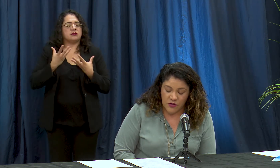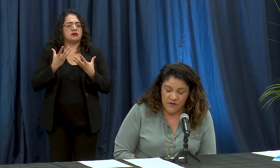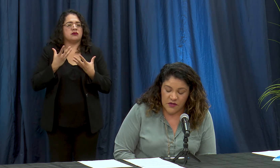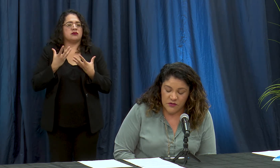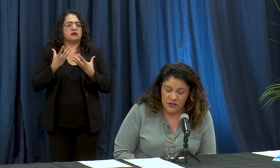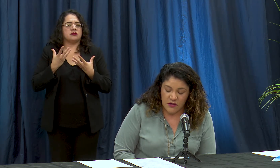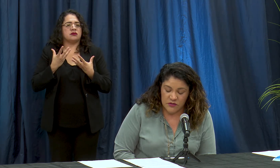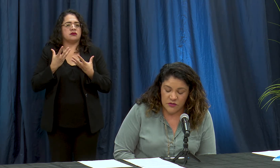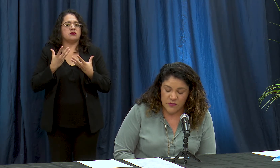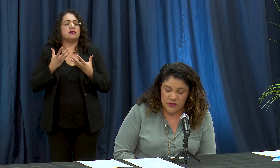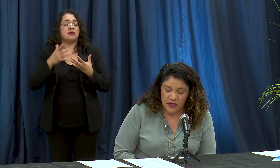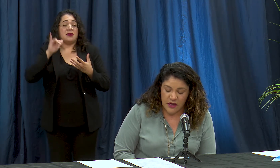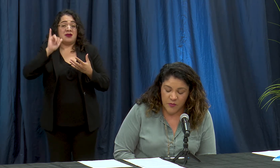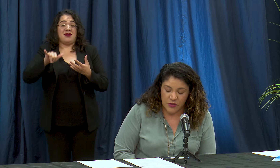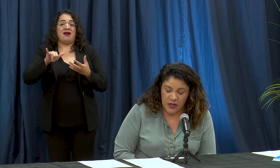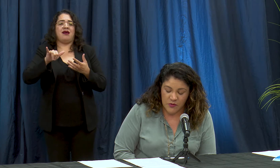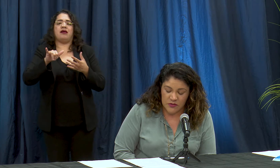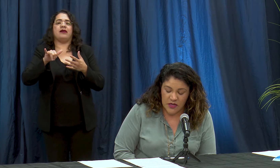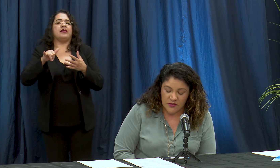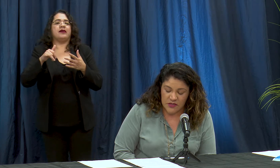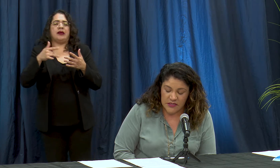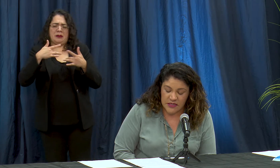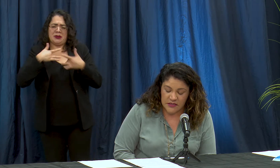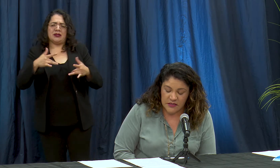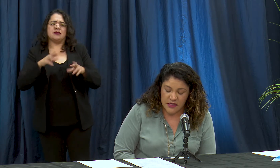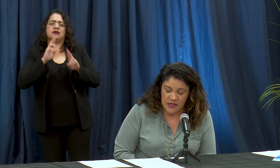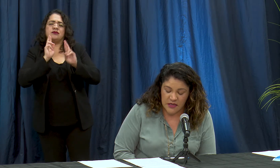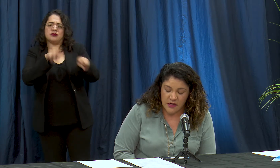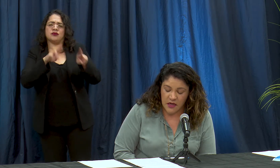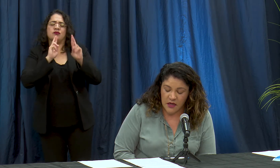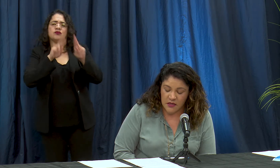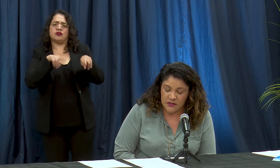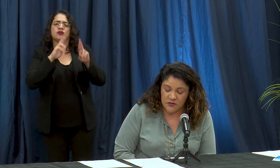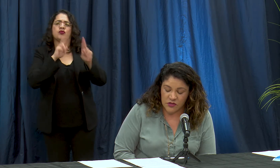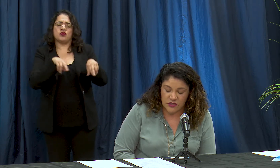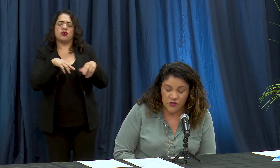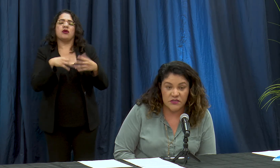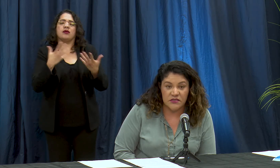videos de los últimos okay report ahmo's de los tres s tenían s condiciones de